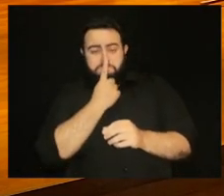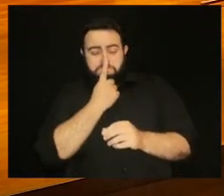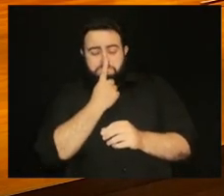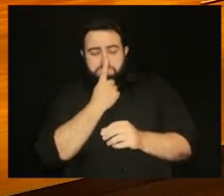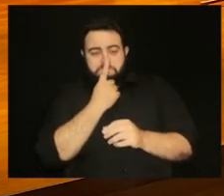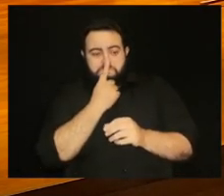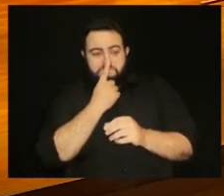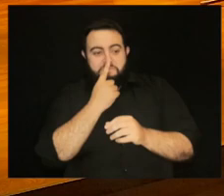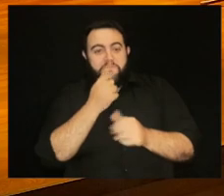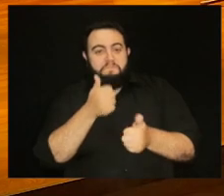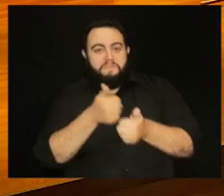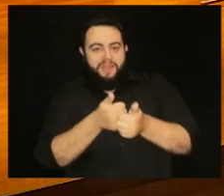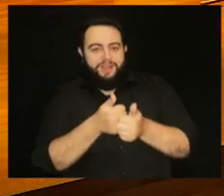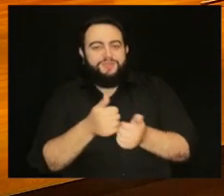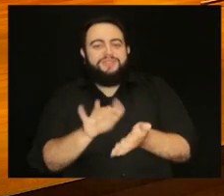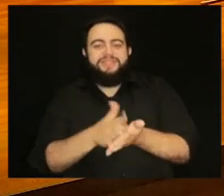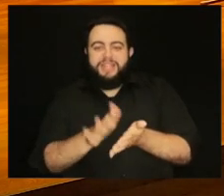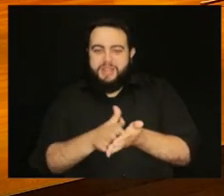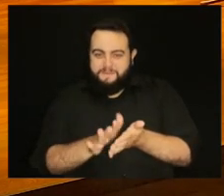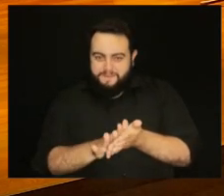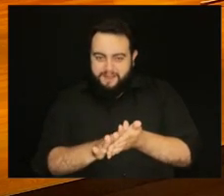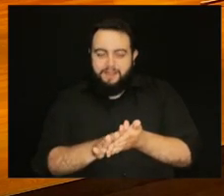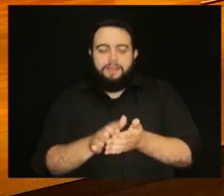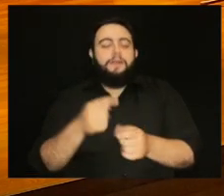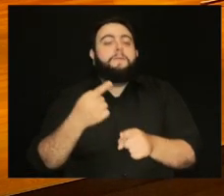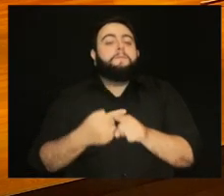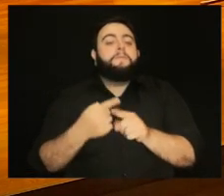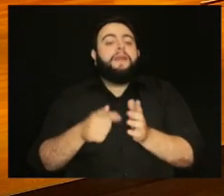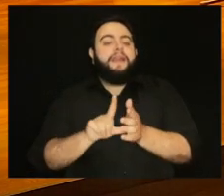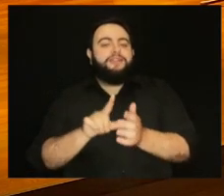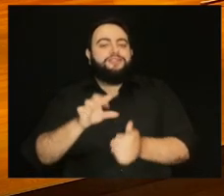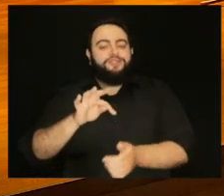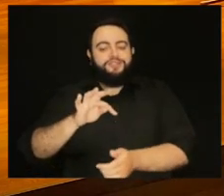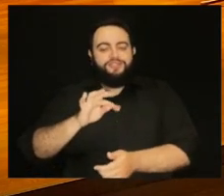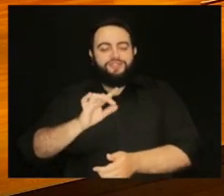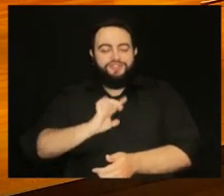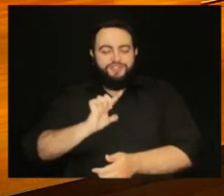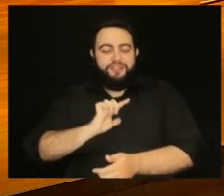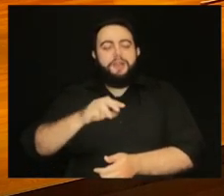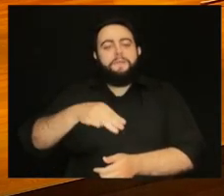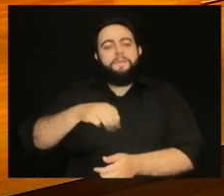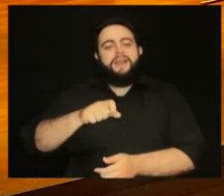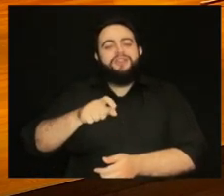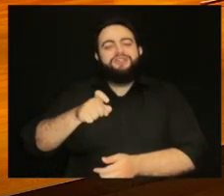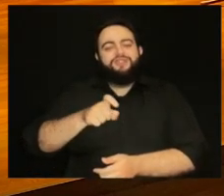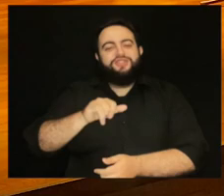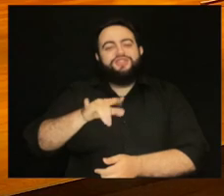é acaso, é porque antes do samba tinha o maxixe, e o maxixe tem muita influência da havaneira, assim